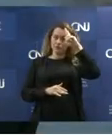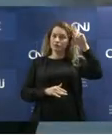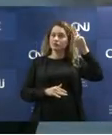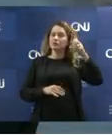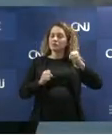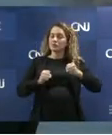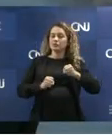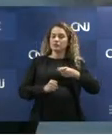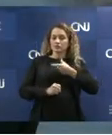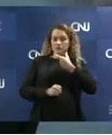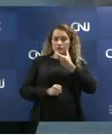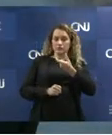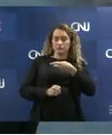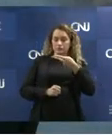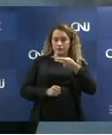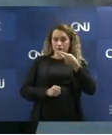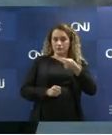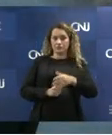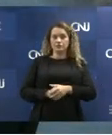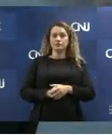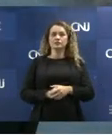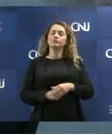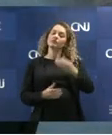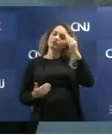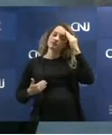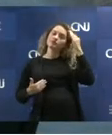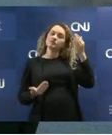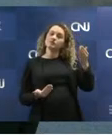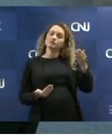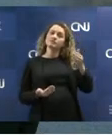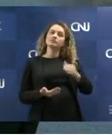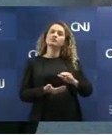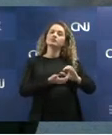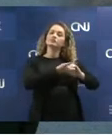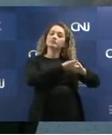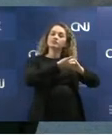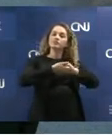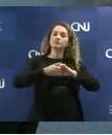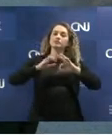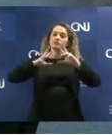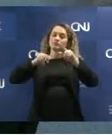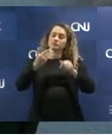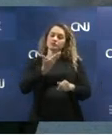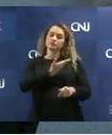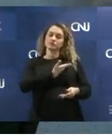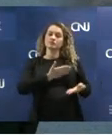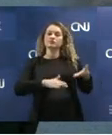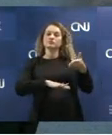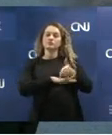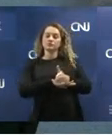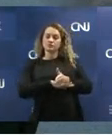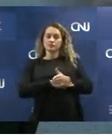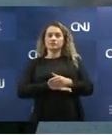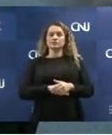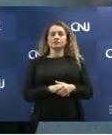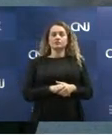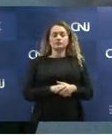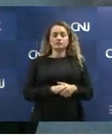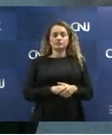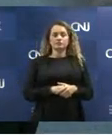Presidente, muito obrigada. Saudando todos os meus companheiros conselheiros deste Conselho Nacional de Justiça.